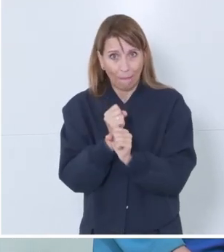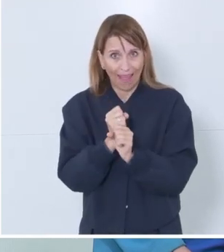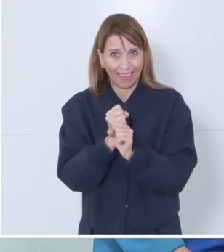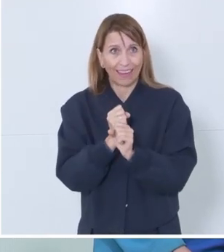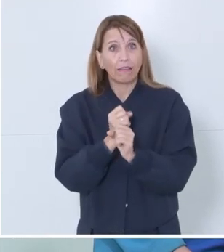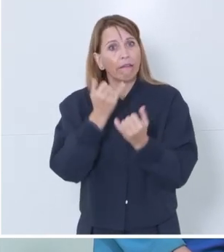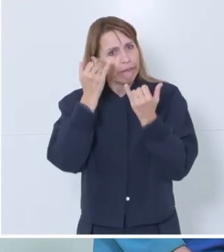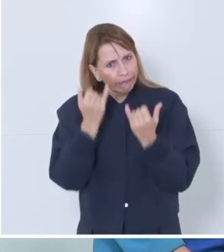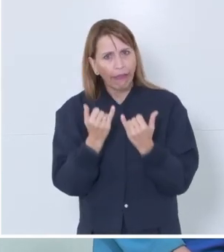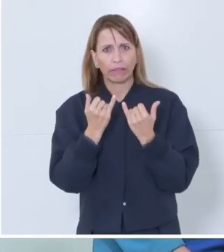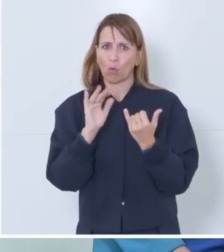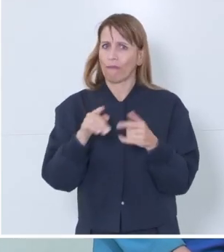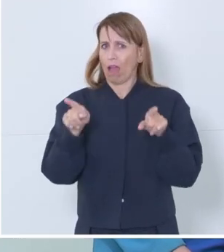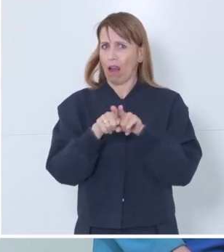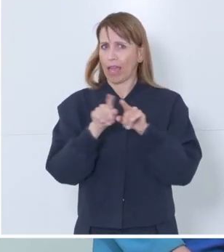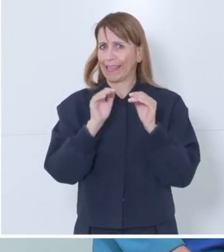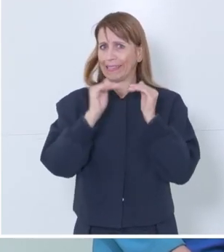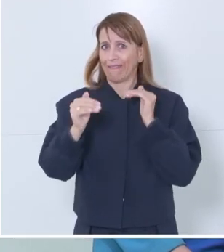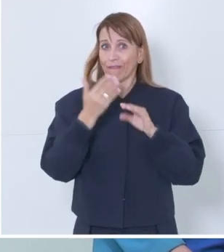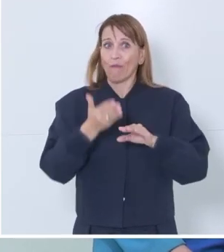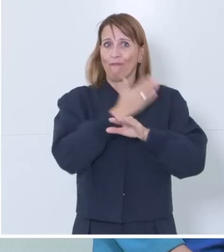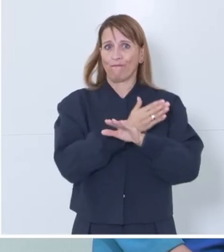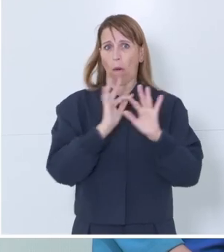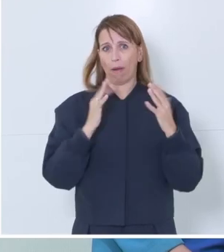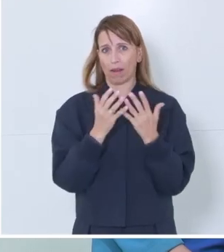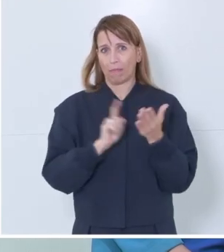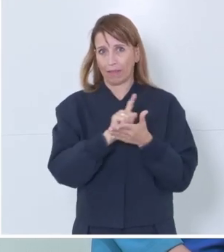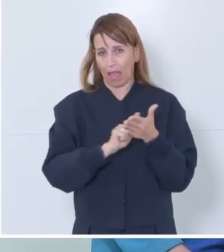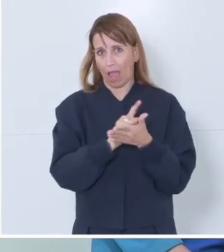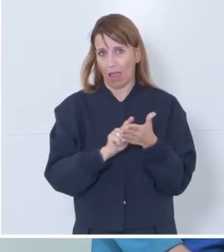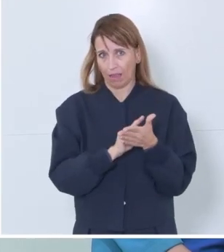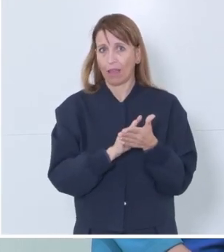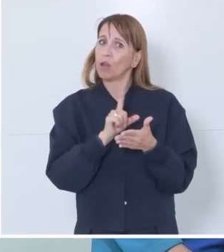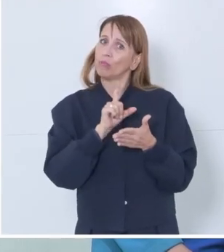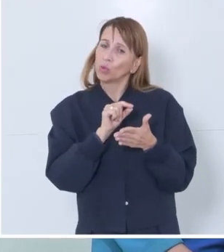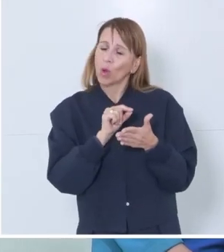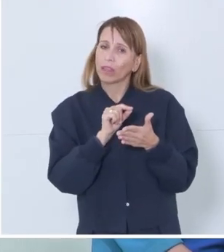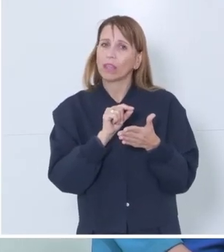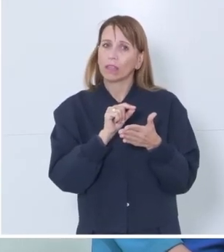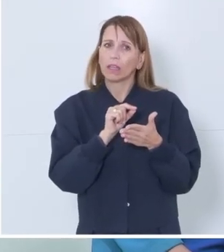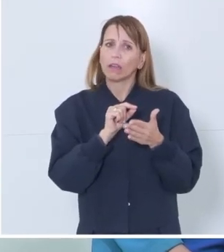demselben Niveau, wie vor der Pandemie, also es ist quasi die Zeit der Stellungen,